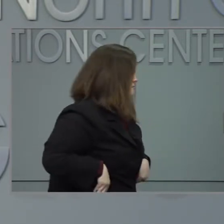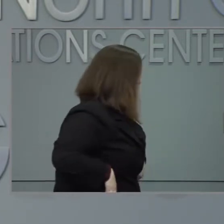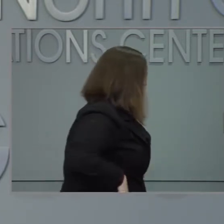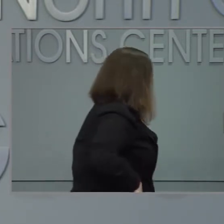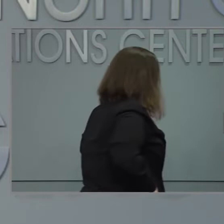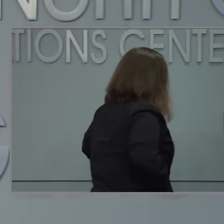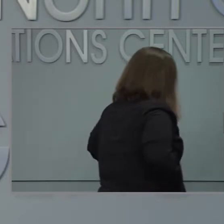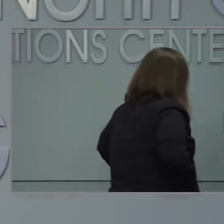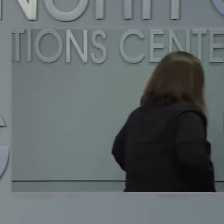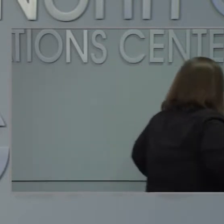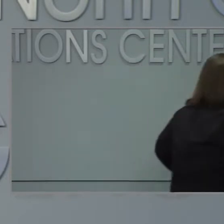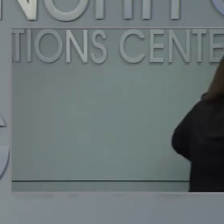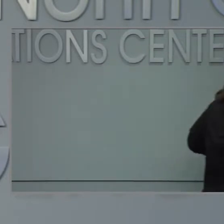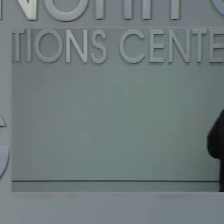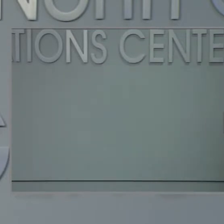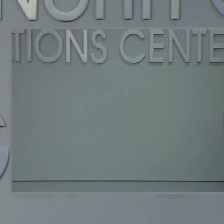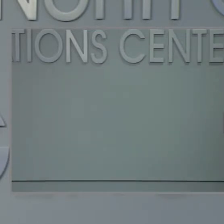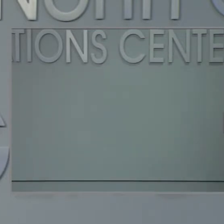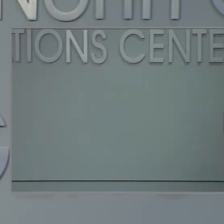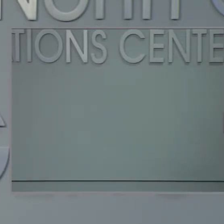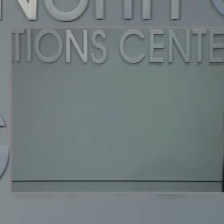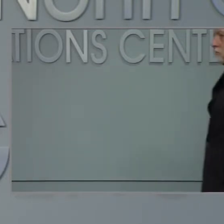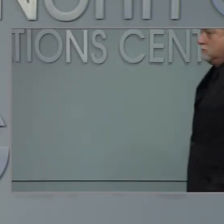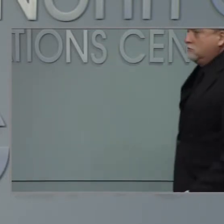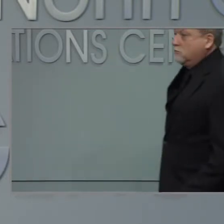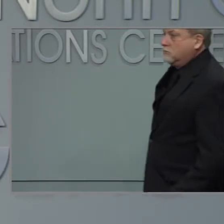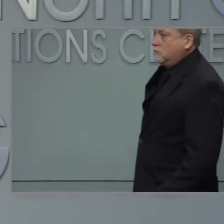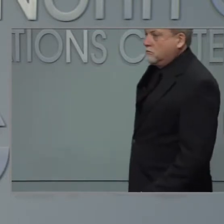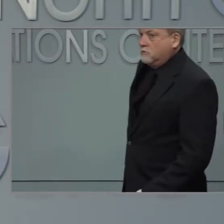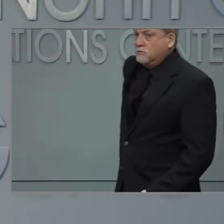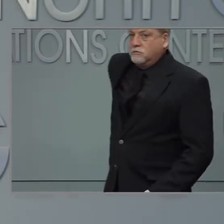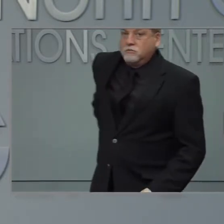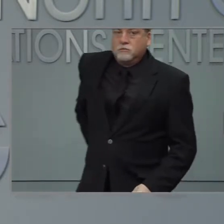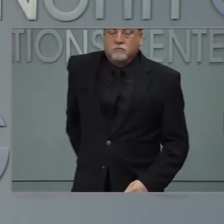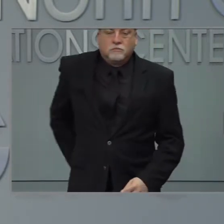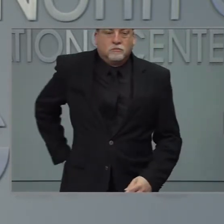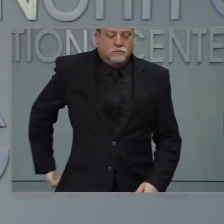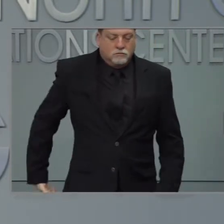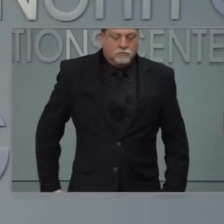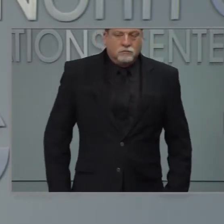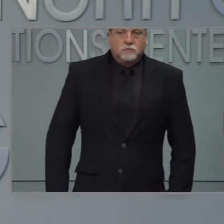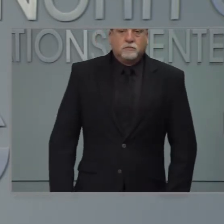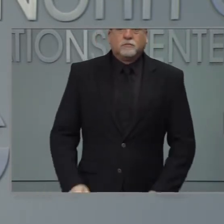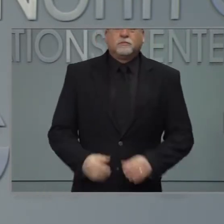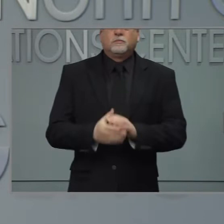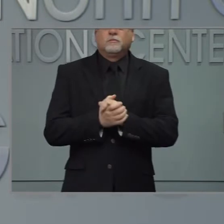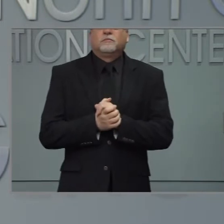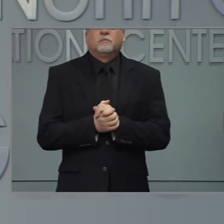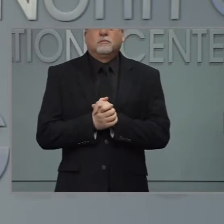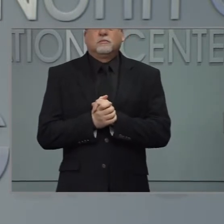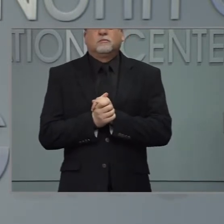Muchos negocios se han visto afectados por esta pandemia. Muchas personas.